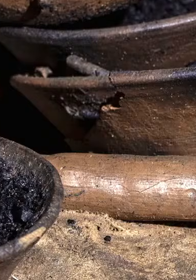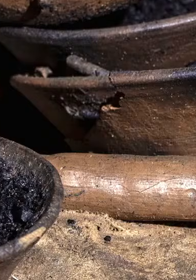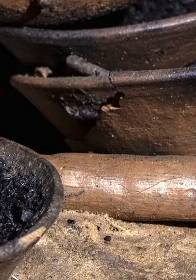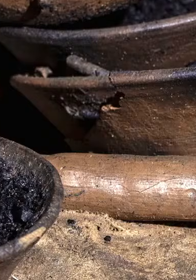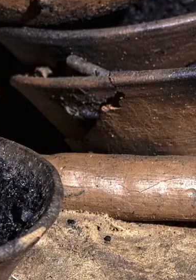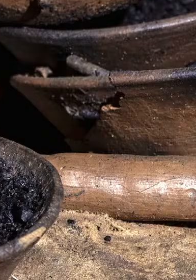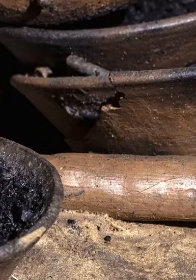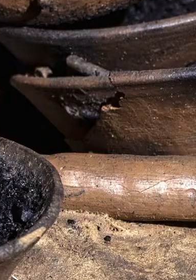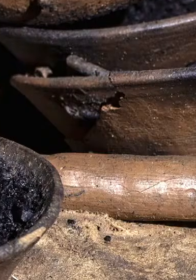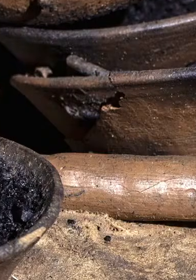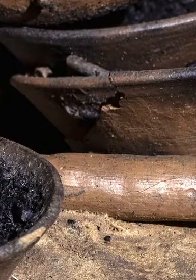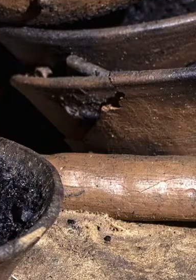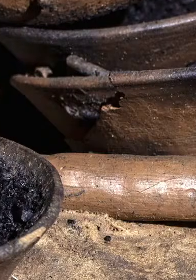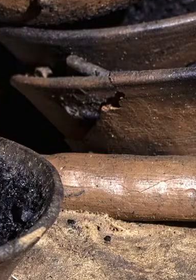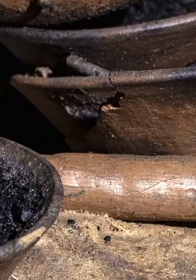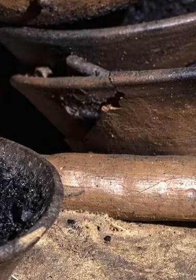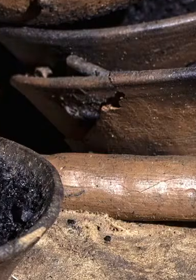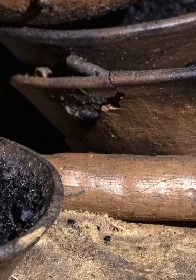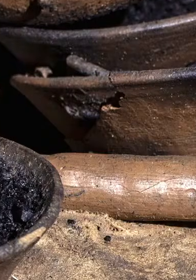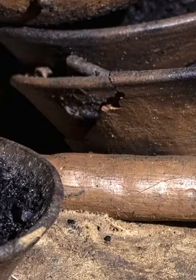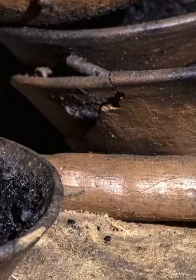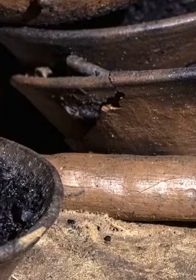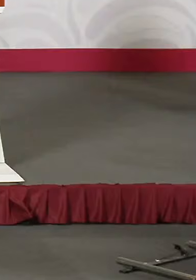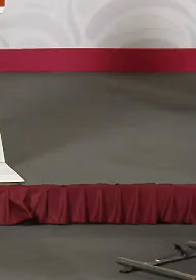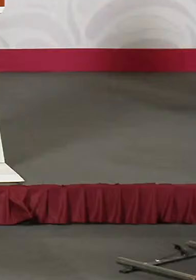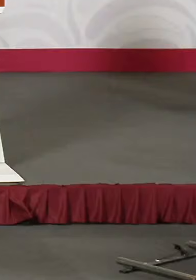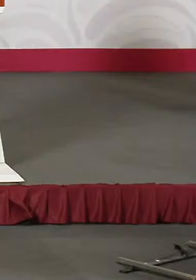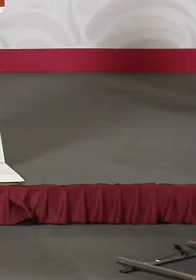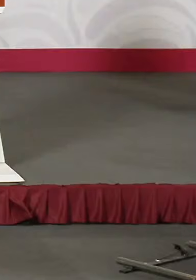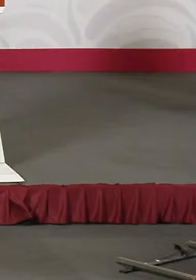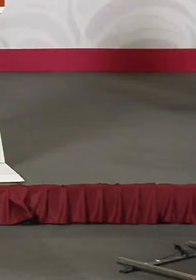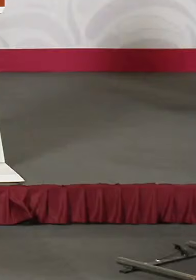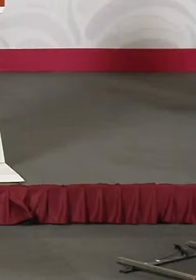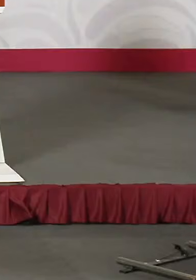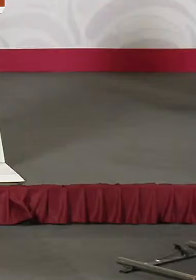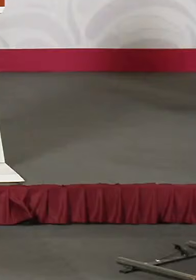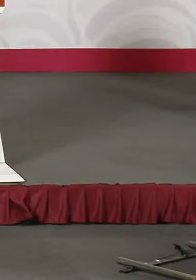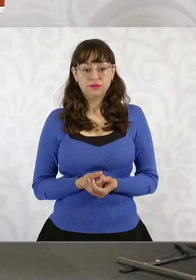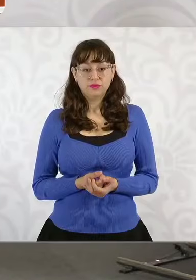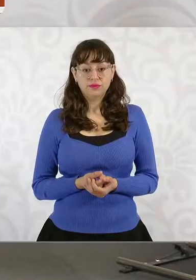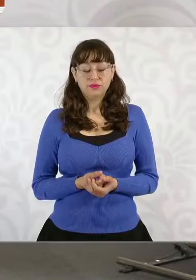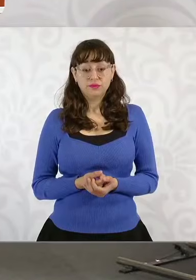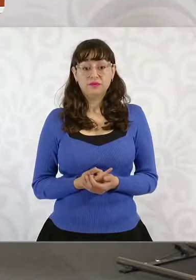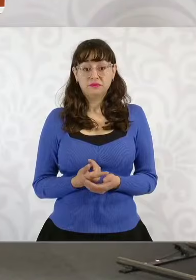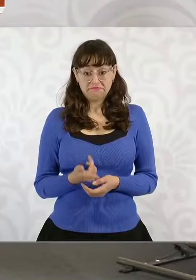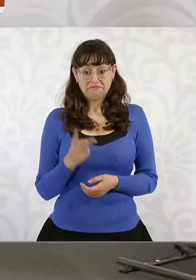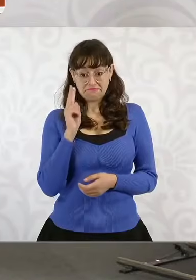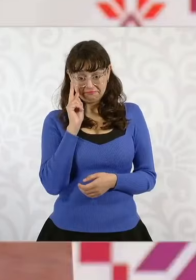su plato y en y una serpiente de remate en el mango. Como verán, pues es una pieza excelsa,